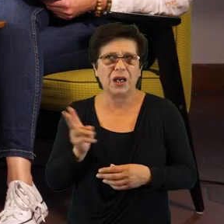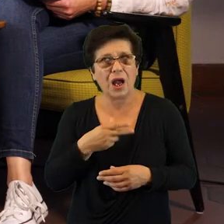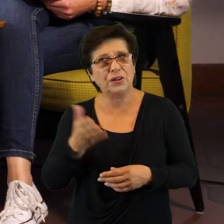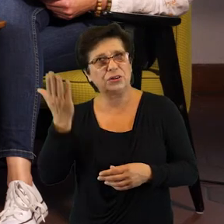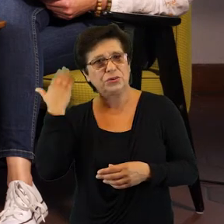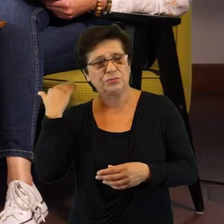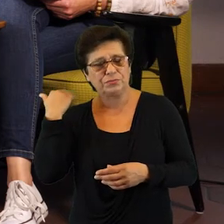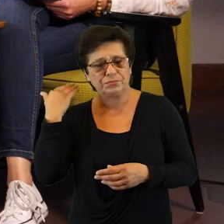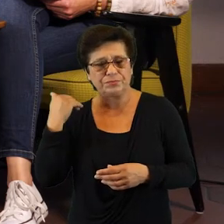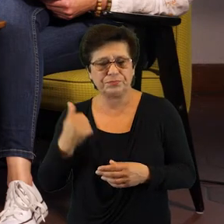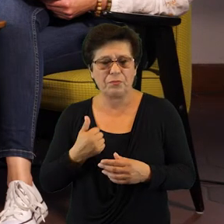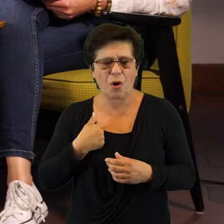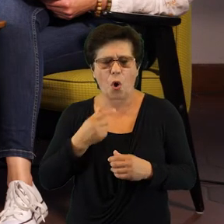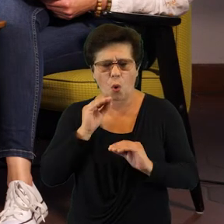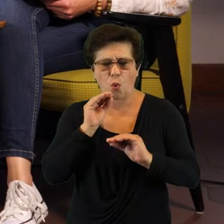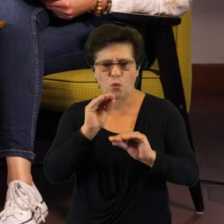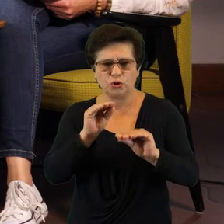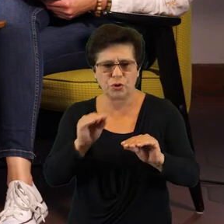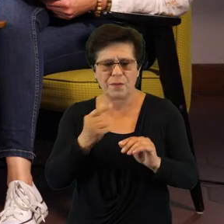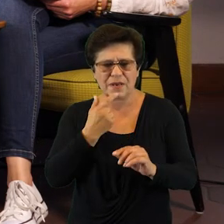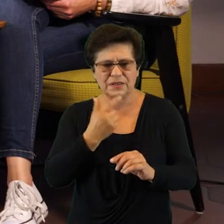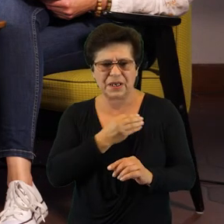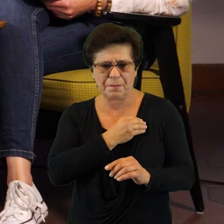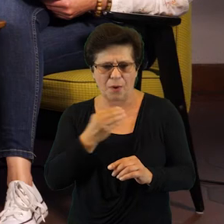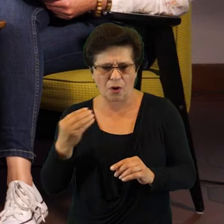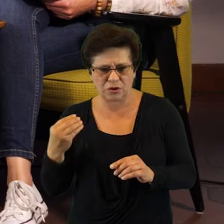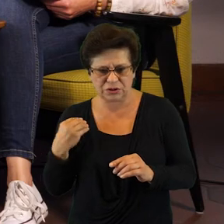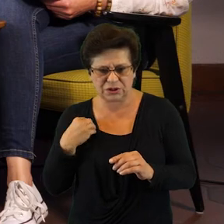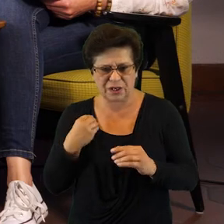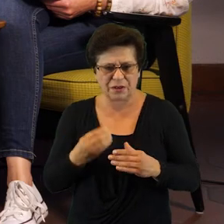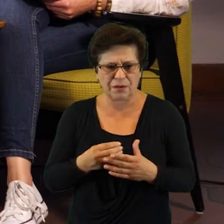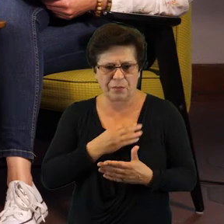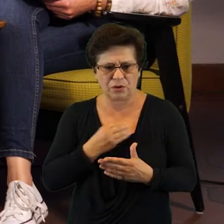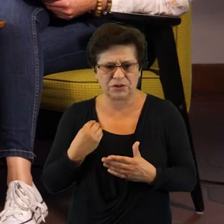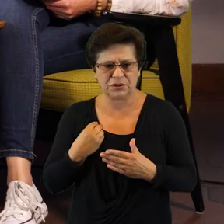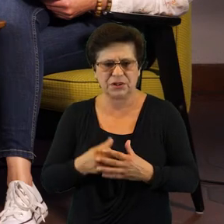Bo ja kończyłem polonistykę poznańską, strukturalista Edward Balcerzan uczył nas,